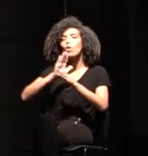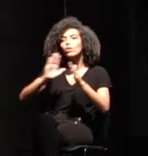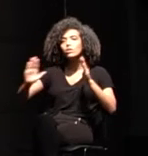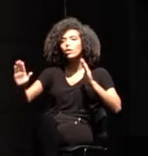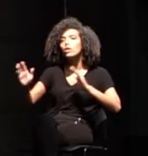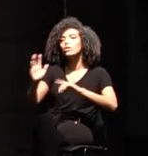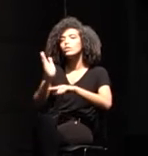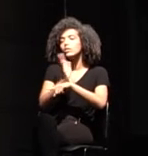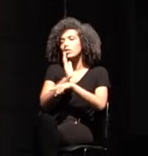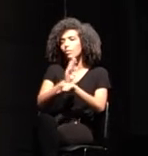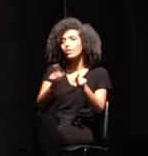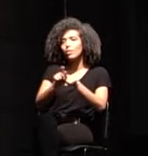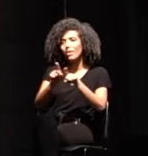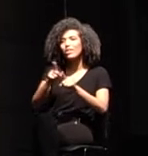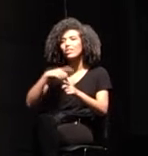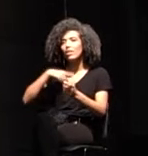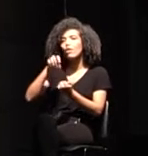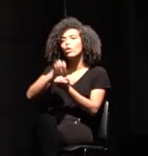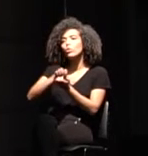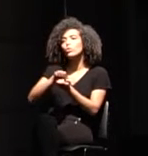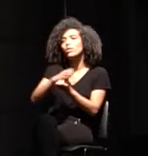que aconteceu no CCBB em 2020